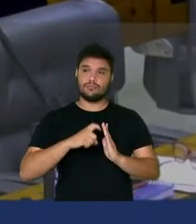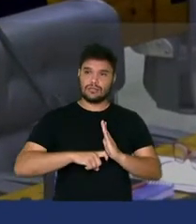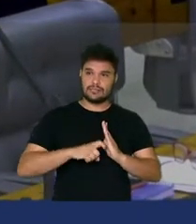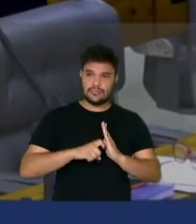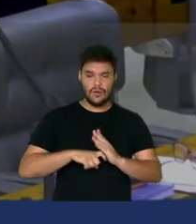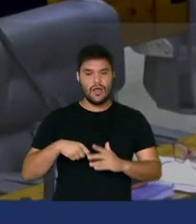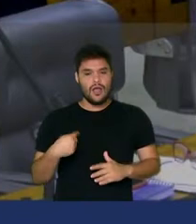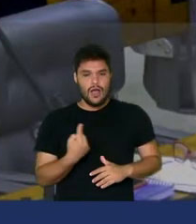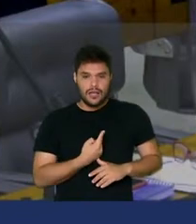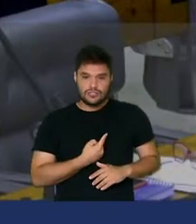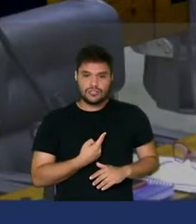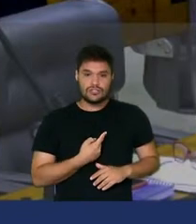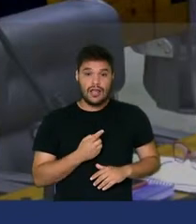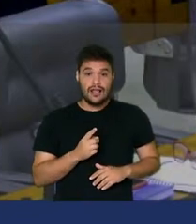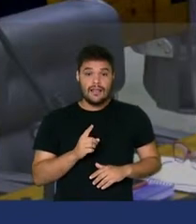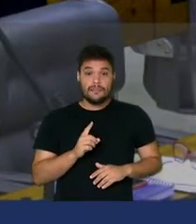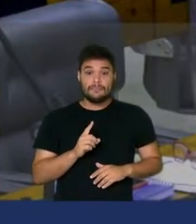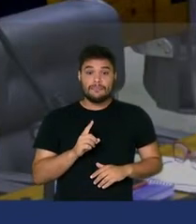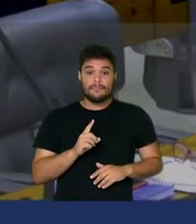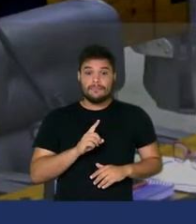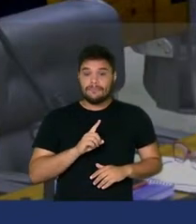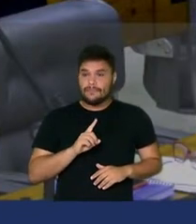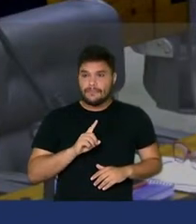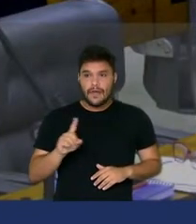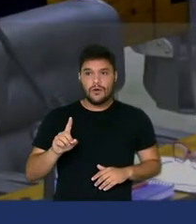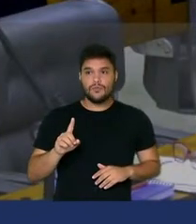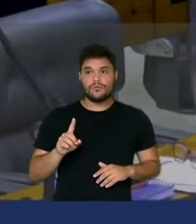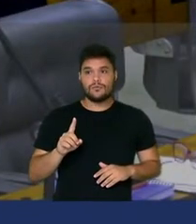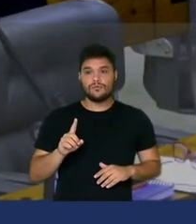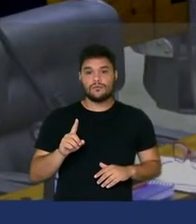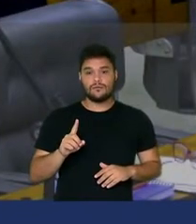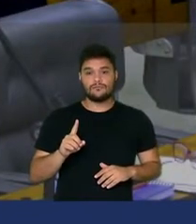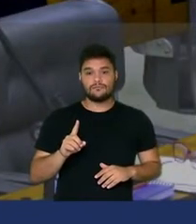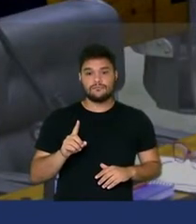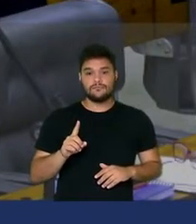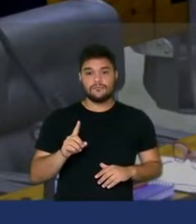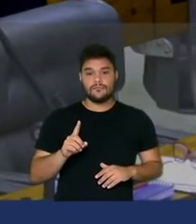COMISSÃO DE FINANÇAS E TRIBUTAÇÃO, SOMOS PELA NÃO